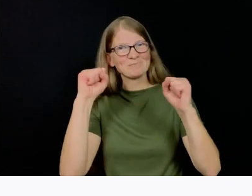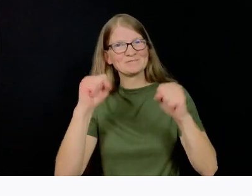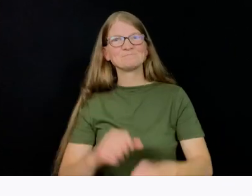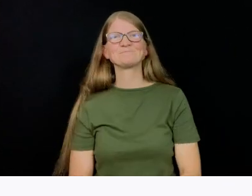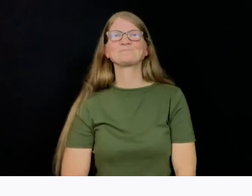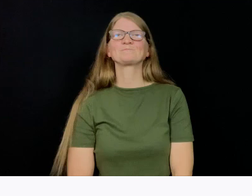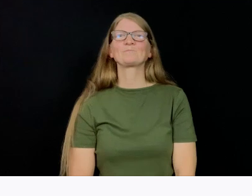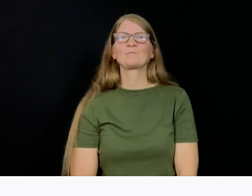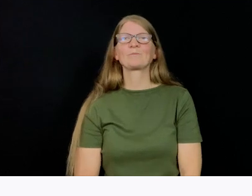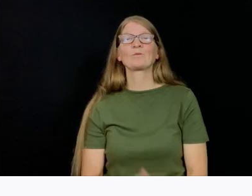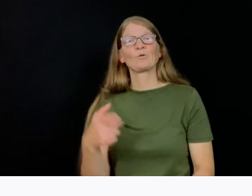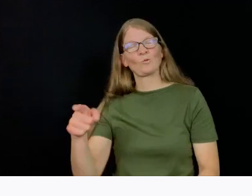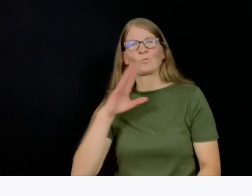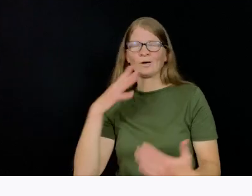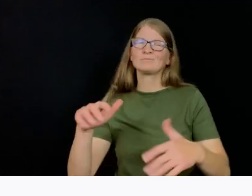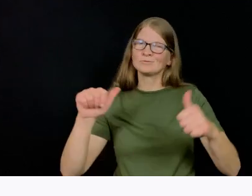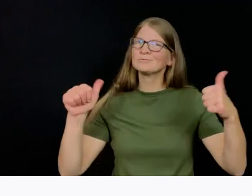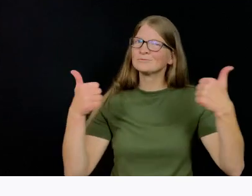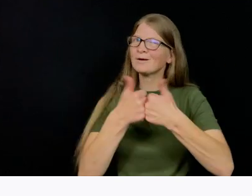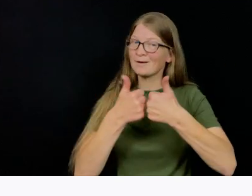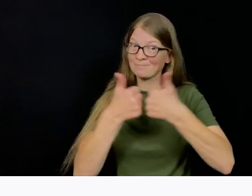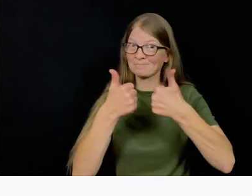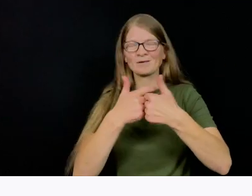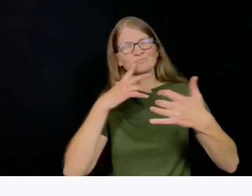[شكرًا لجميع المعلمين] [الذين ساعدوا على طول الطريق] أعتقد أنه سيغير قواعد اللعبة بشكل هائل [شكرًا لجميع المعلمين] [الذين ساعدوا على طول الطريق]